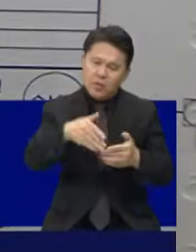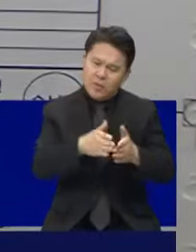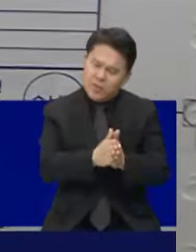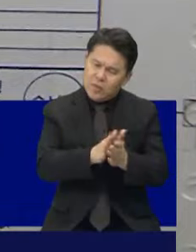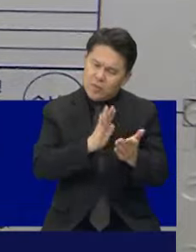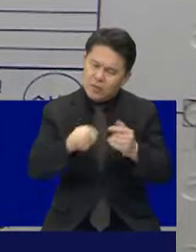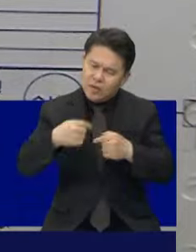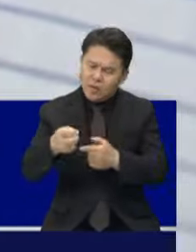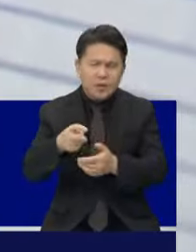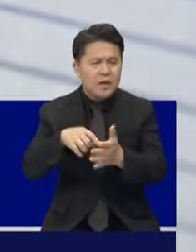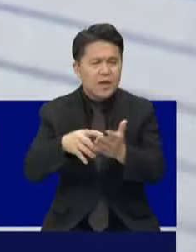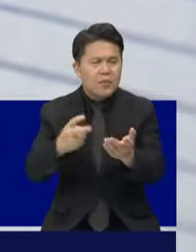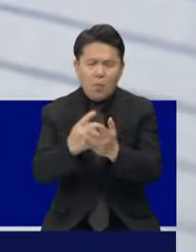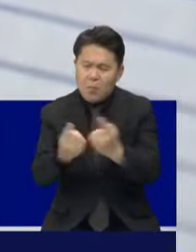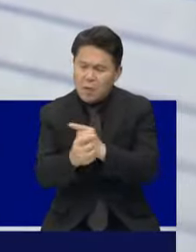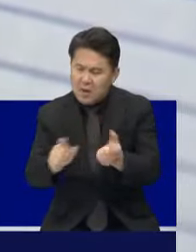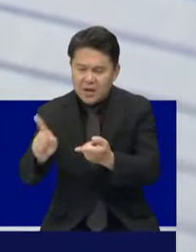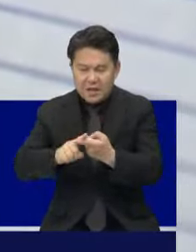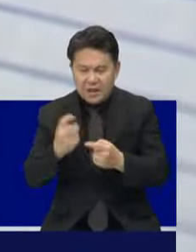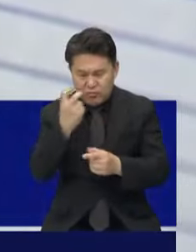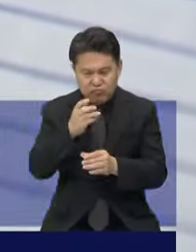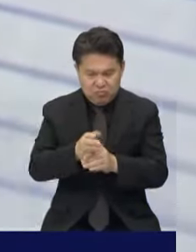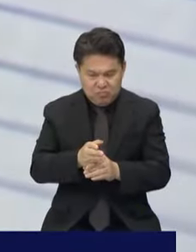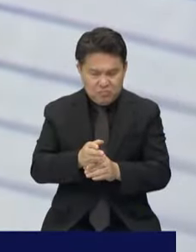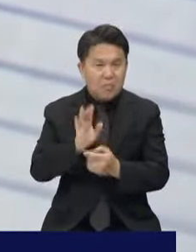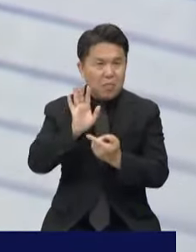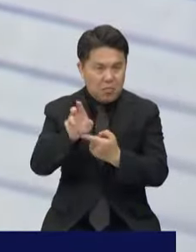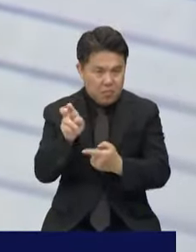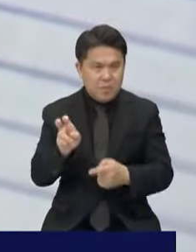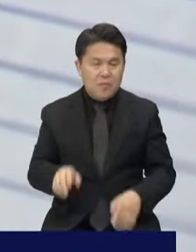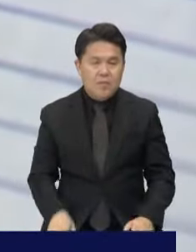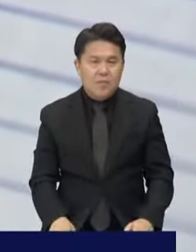논의를 두고 여러 가지 세제 개편 방향을 검토하고 있다는 사실을 내비친 것으로